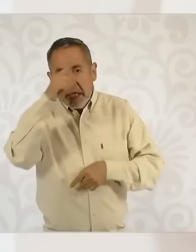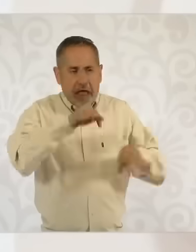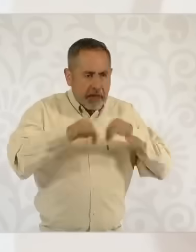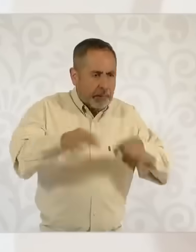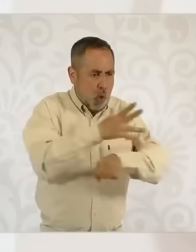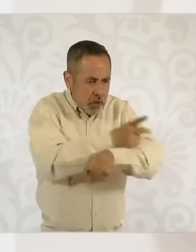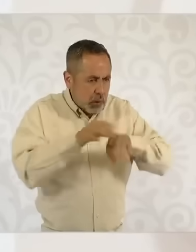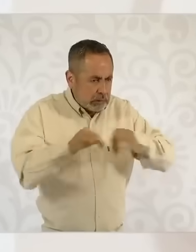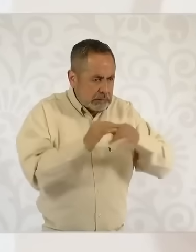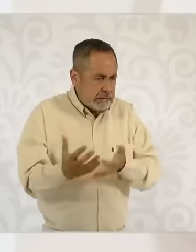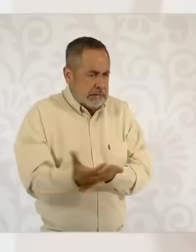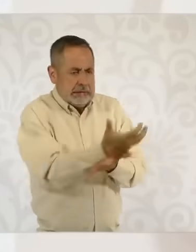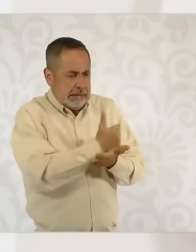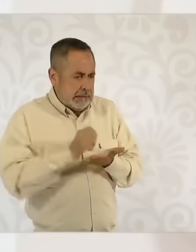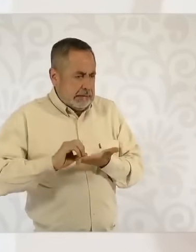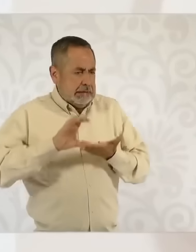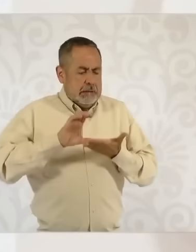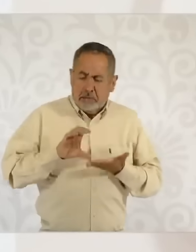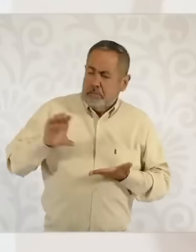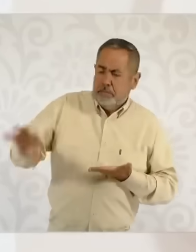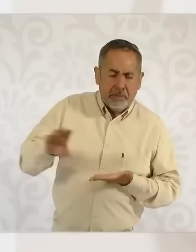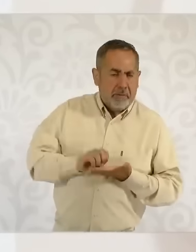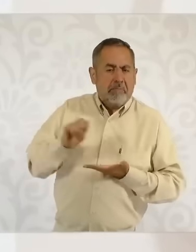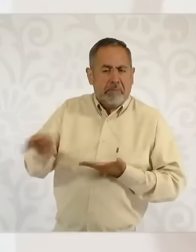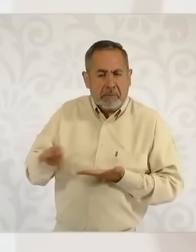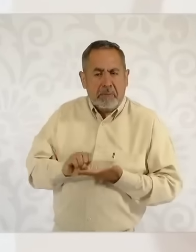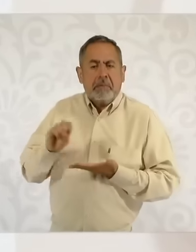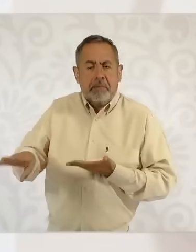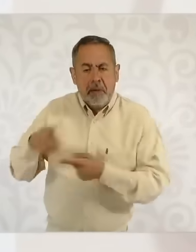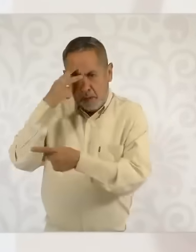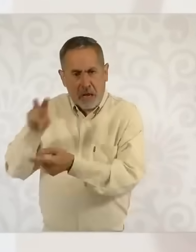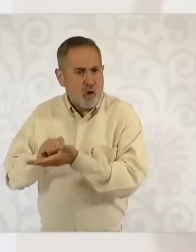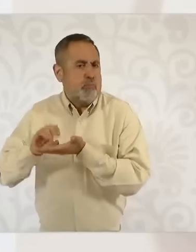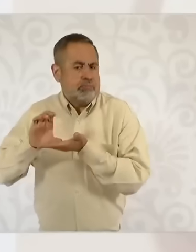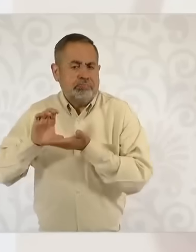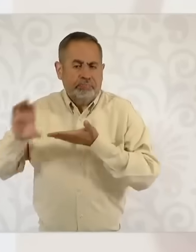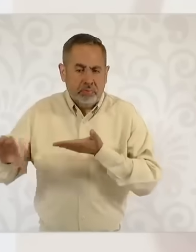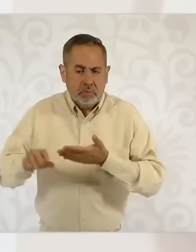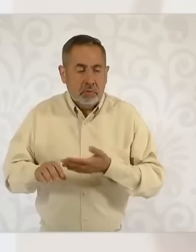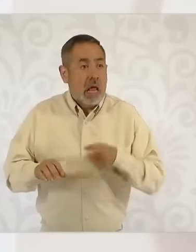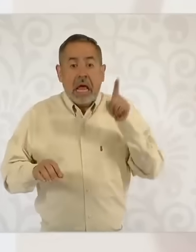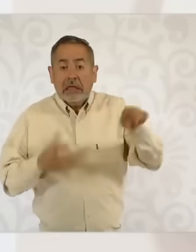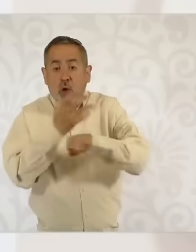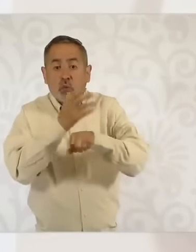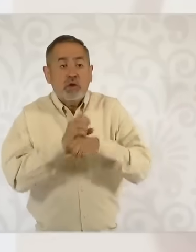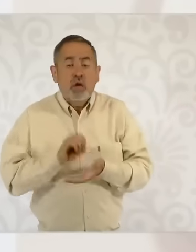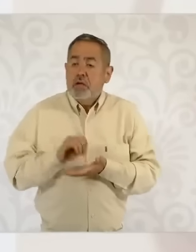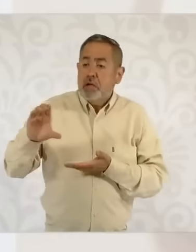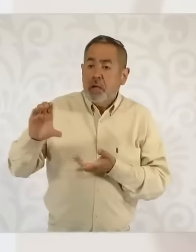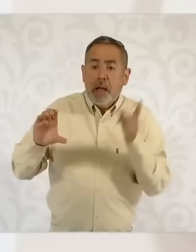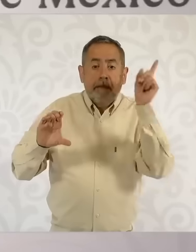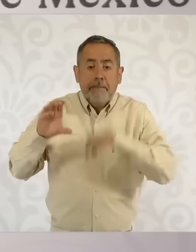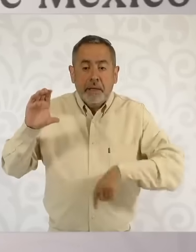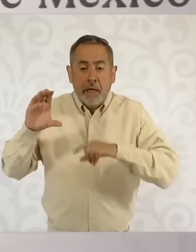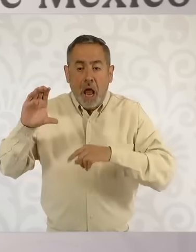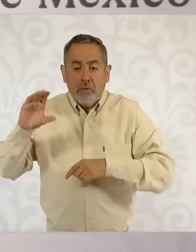familiares en México A partir de ahí planteamos nosotros que no era justo Primero que violaba un